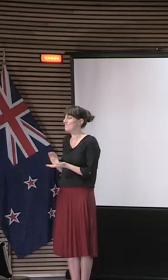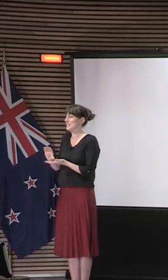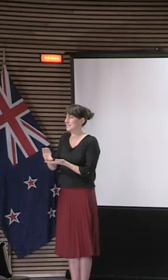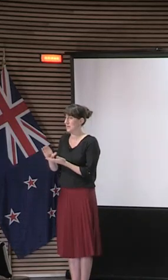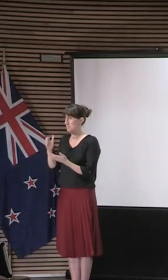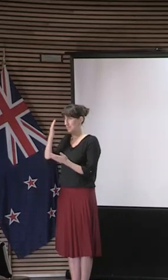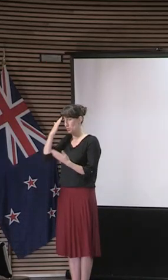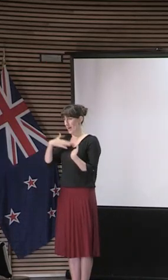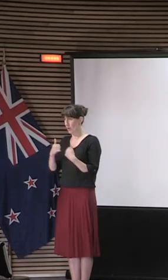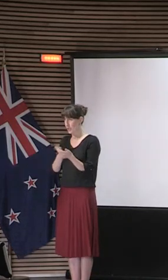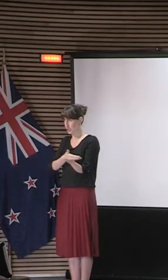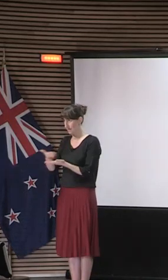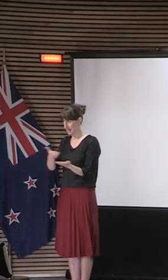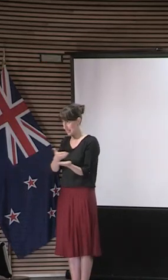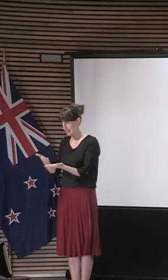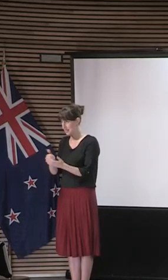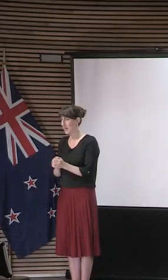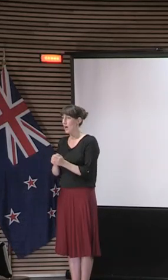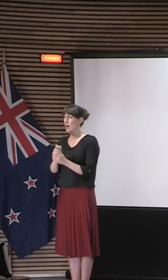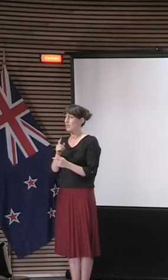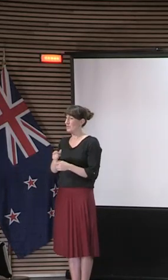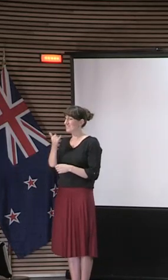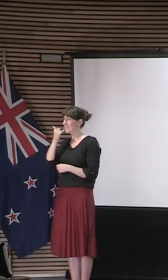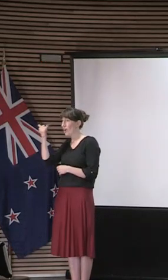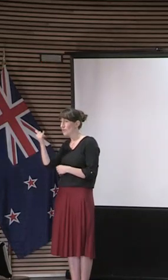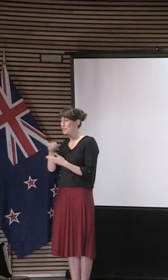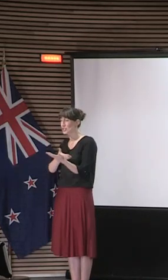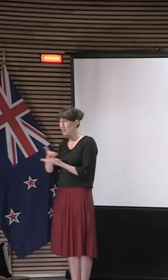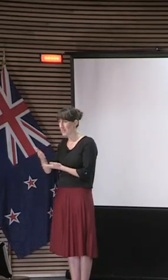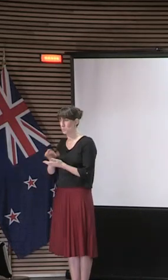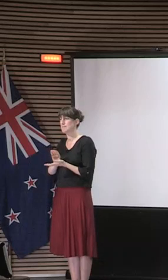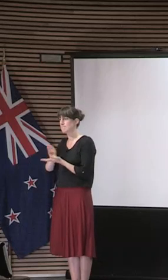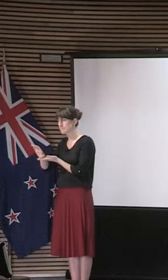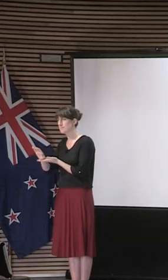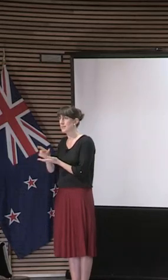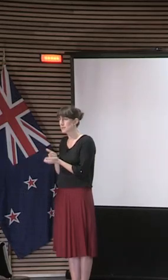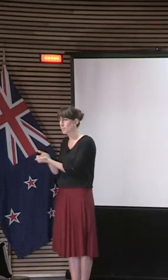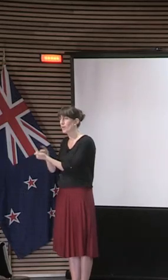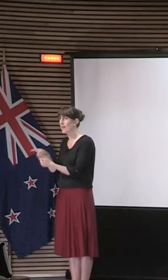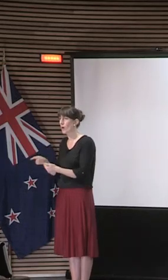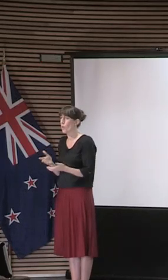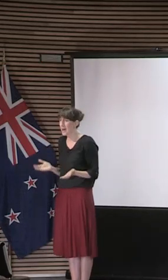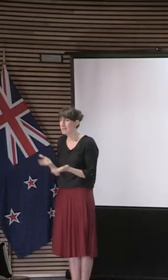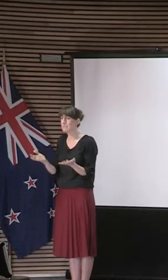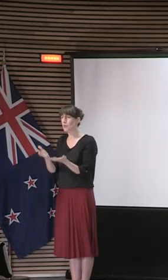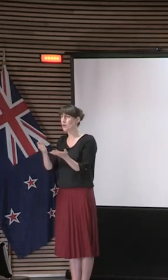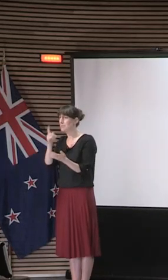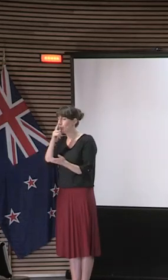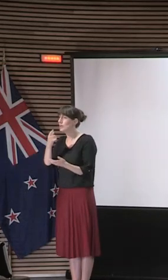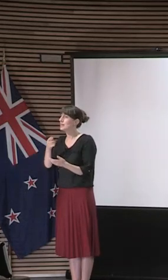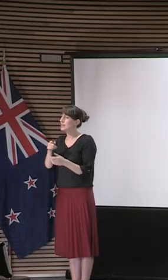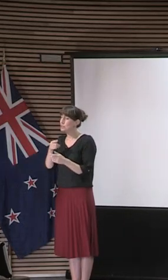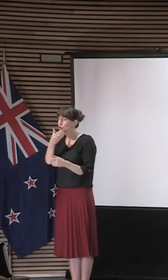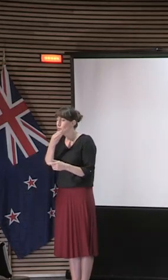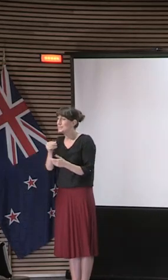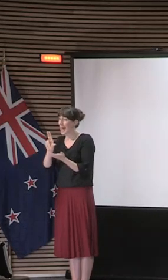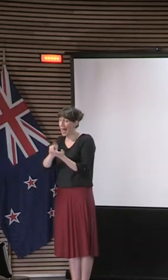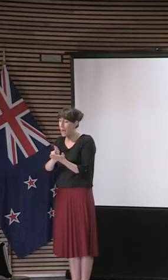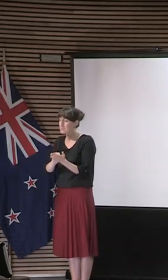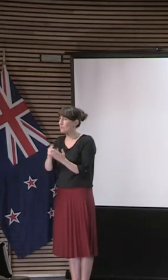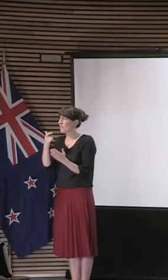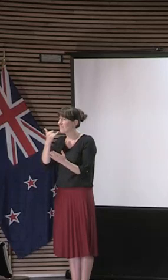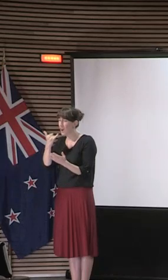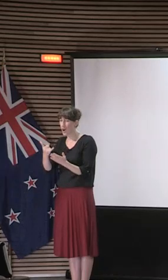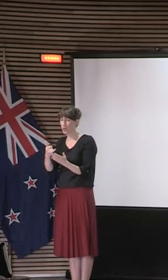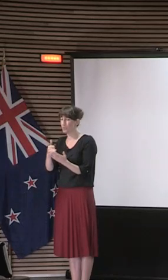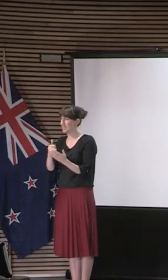ratau i mua i te whakatau